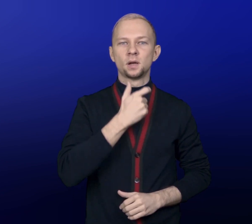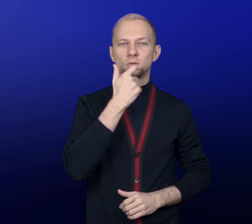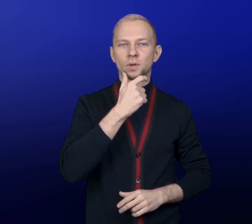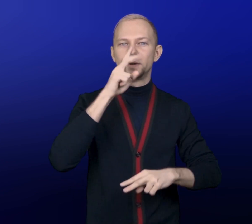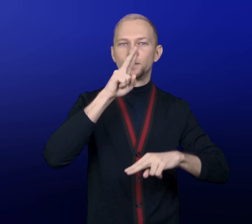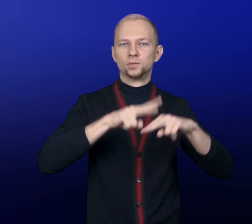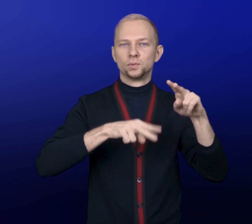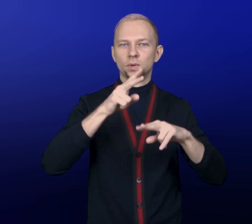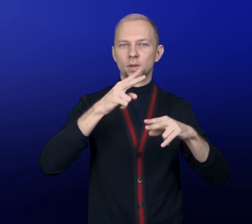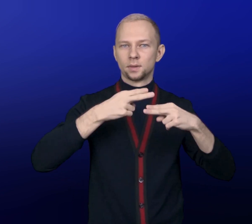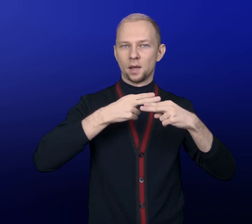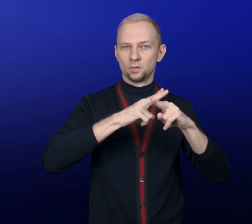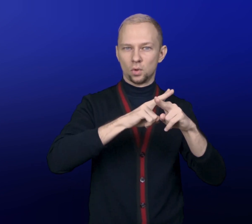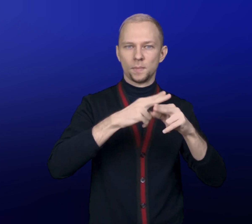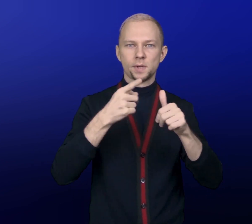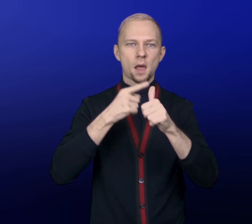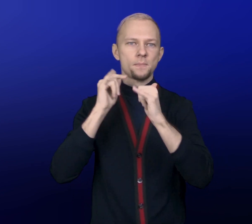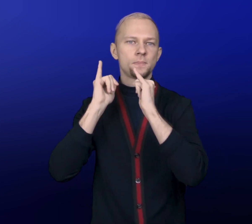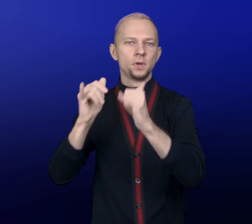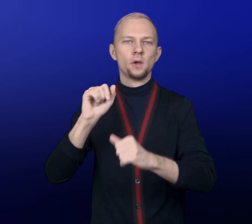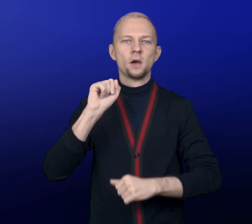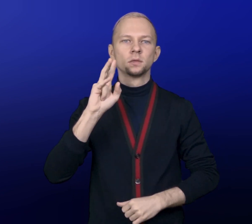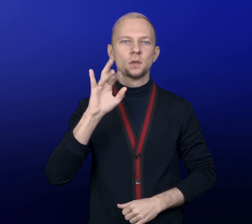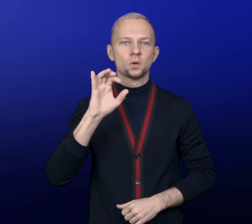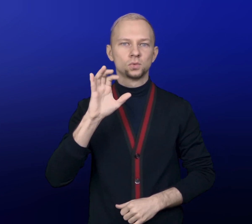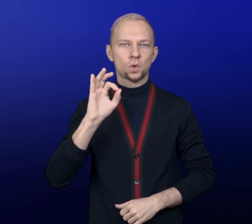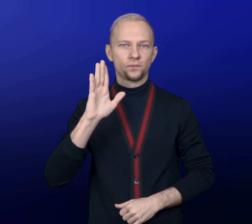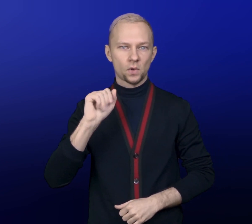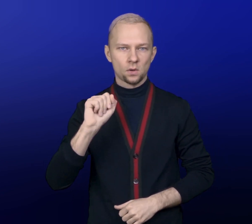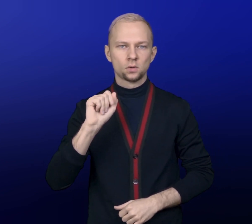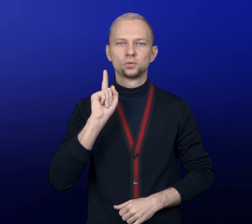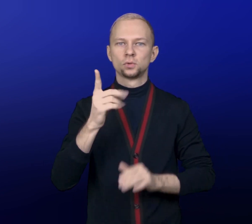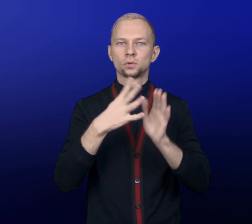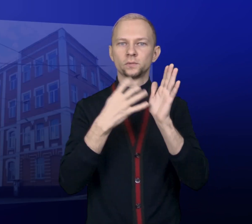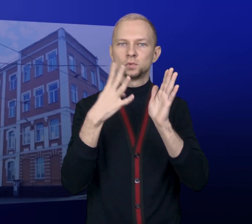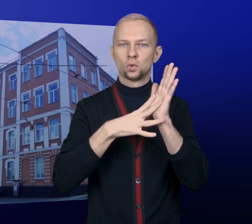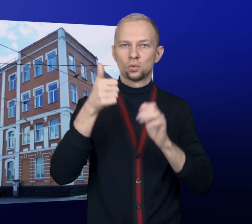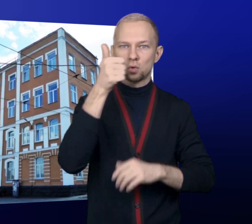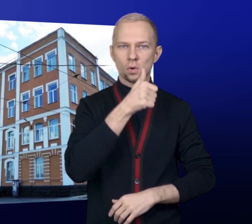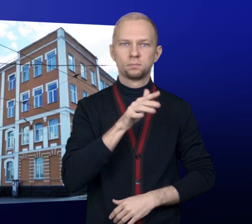В Златоустовском индустриальном техникуме имени П. Аносова в 1949 году